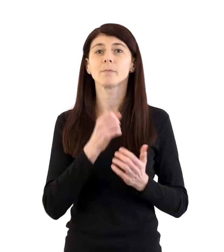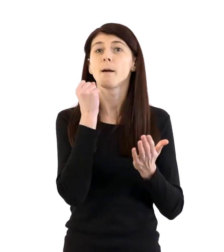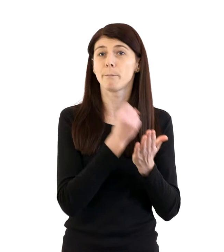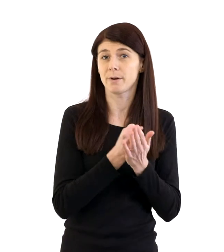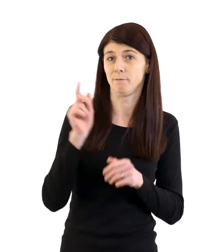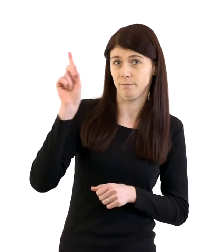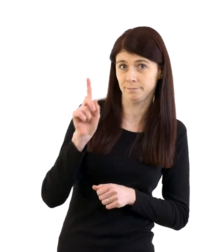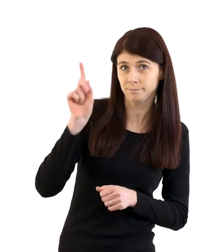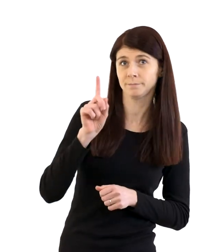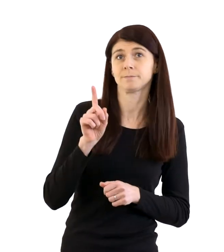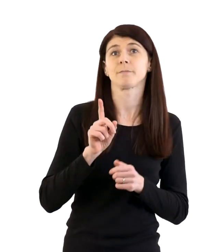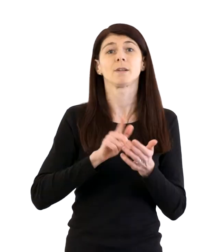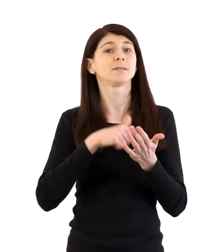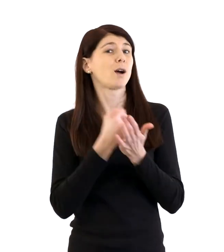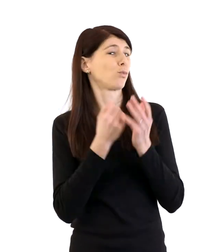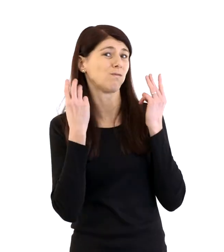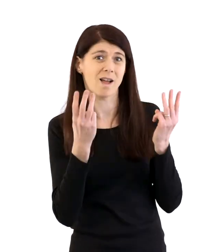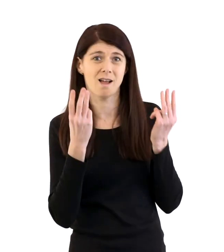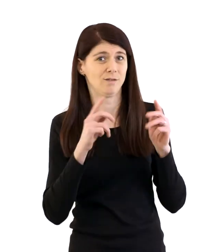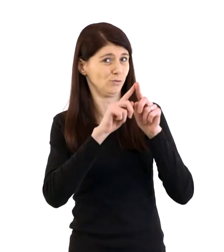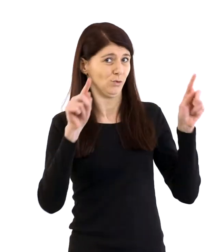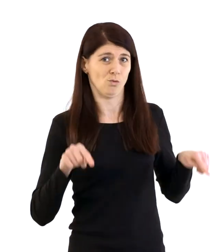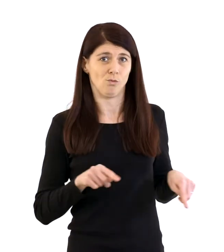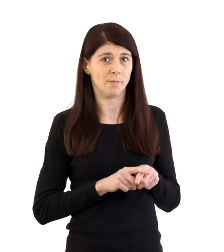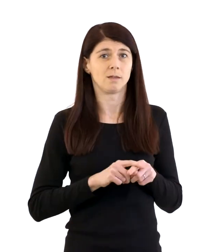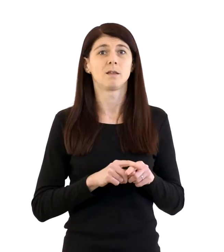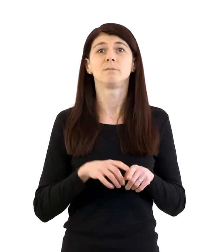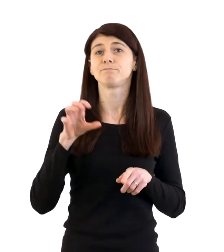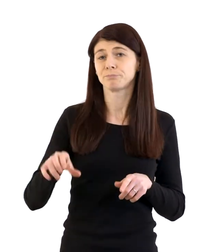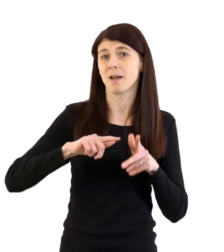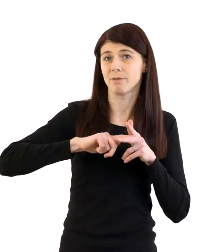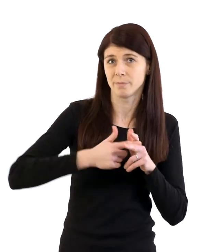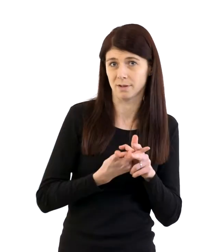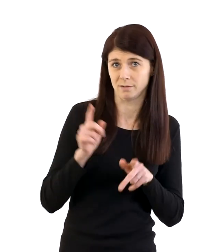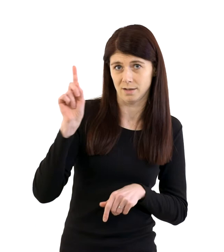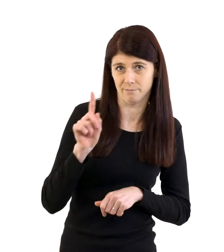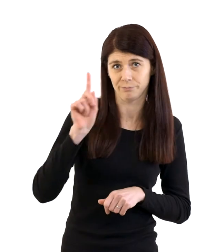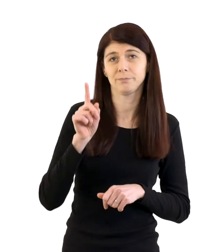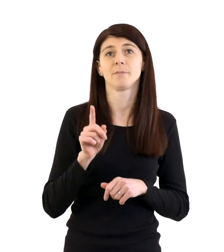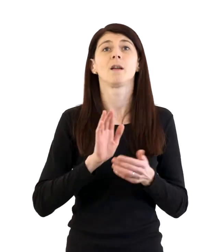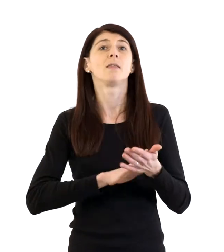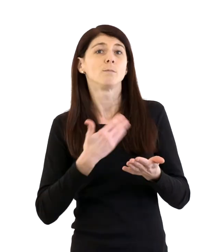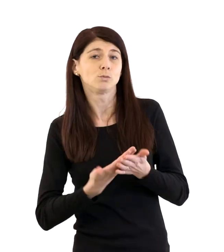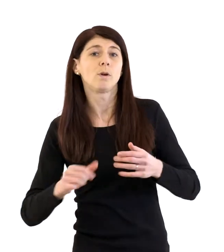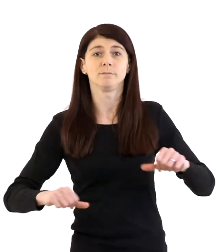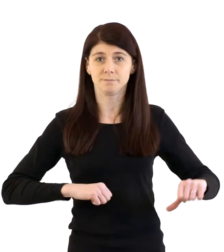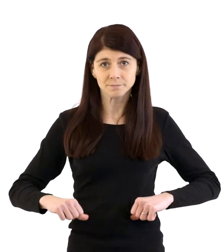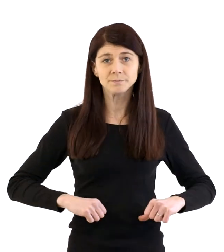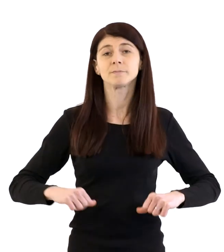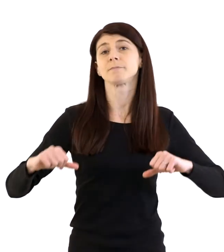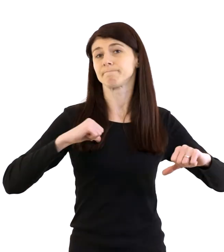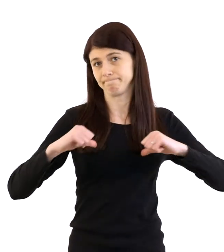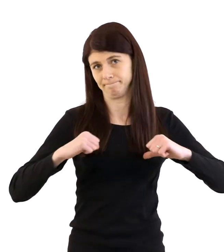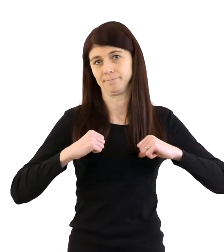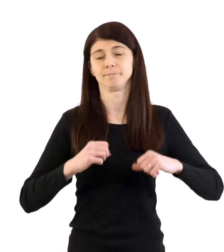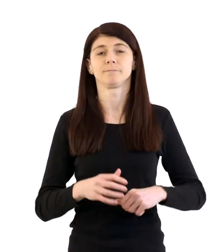W prawie publicznym statut jest najważniejszym aktem organu administracji publicznej (samorządowej i rządowej).